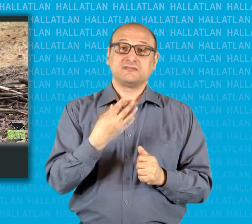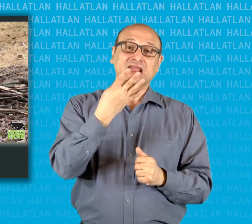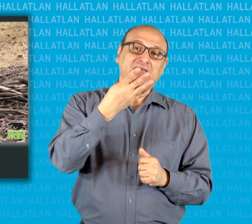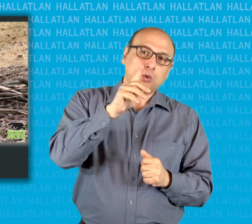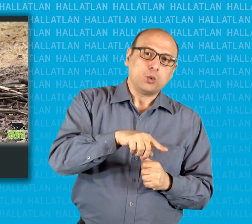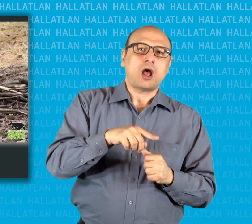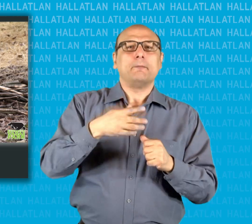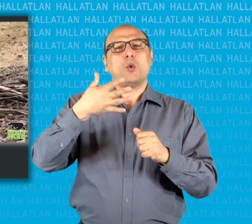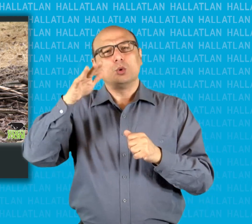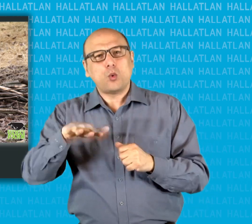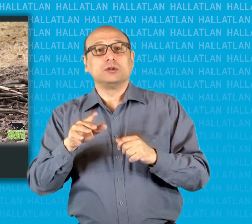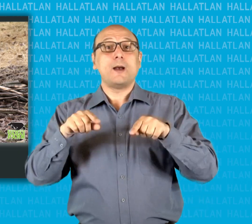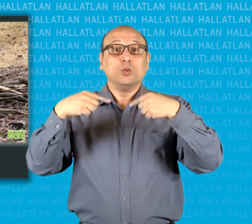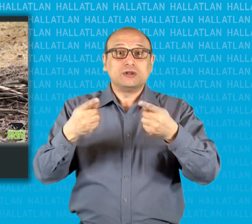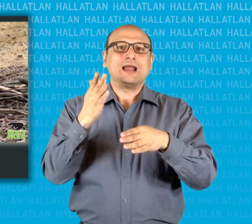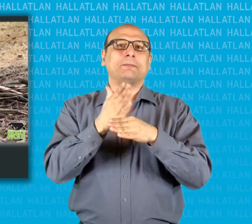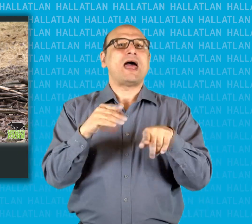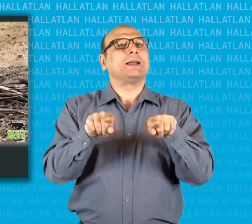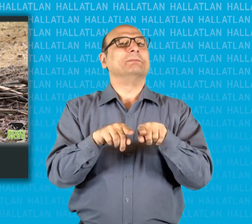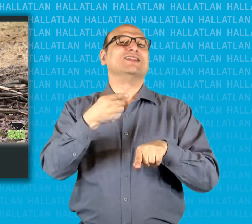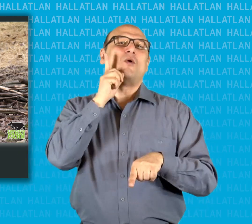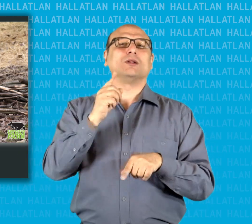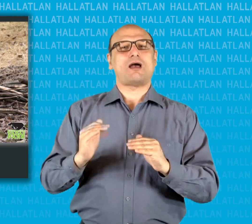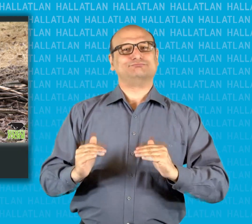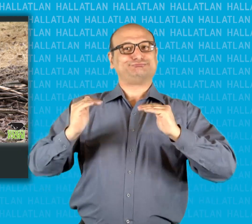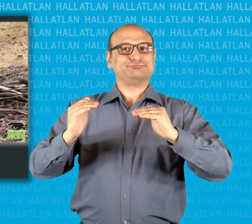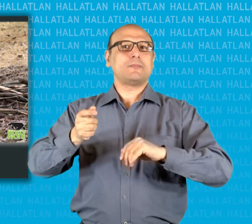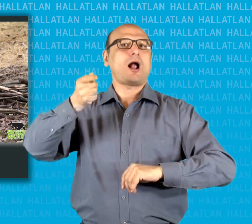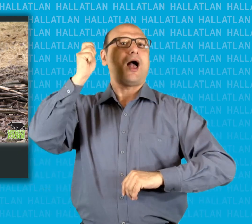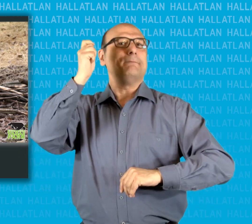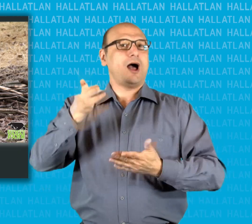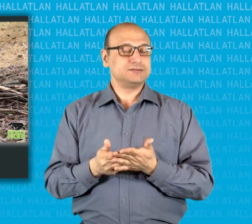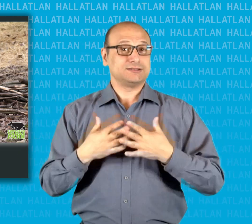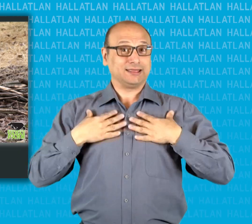A kamaszodás 4-5 hónap után köszönt be,